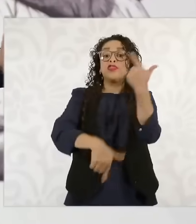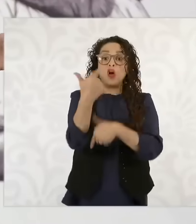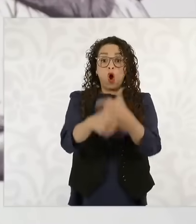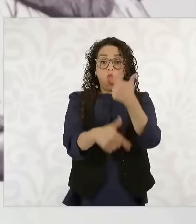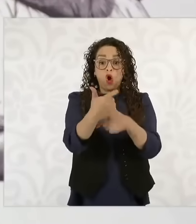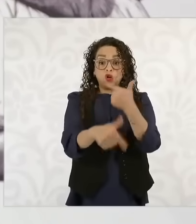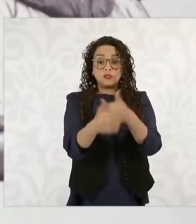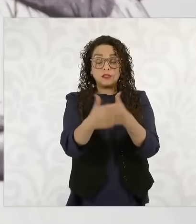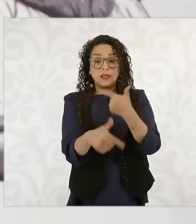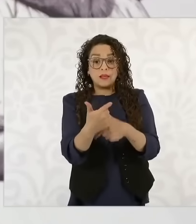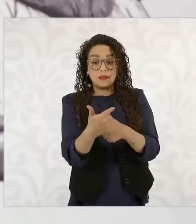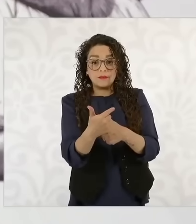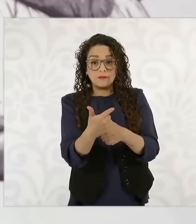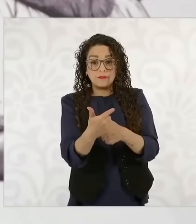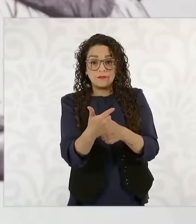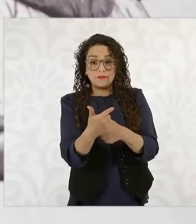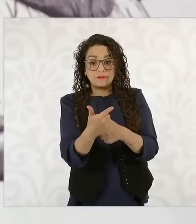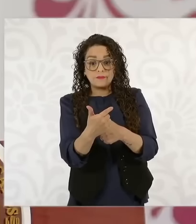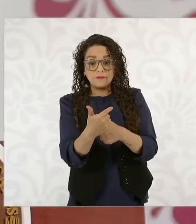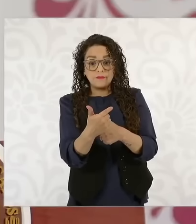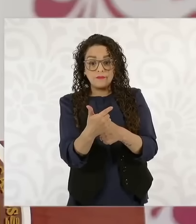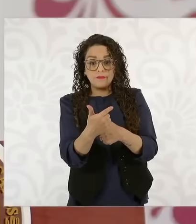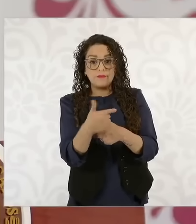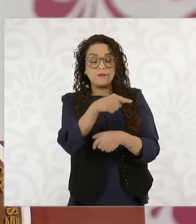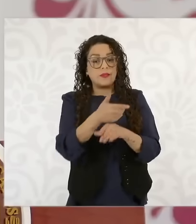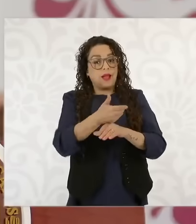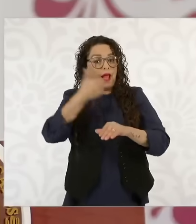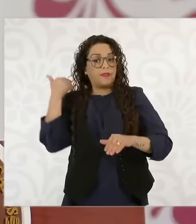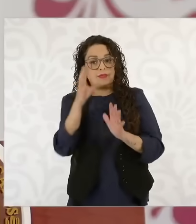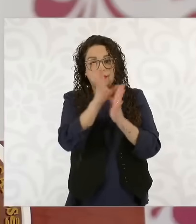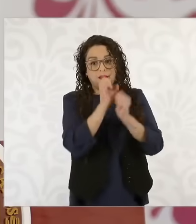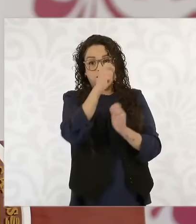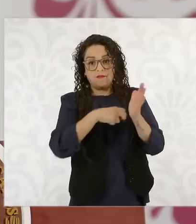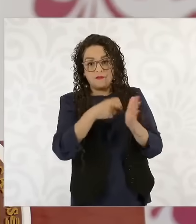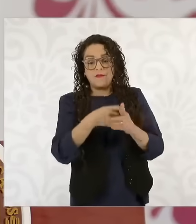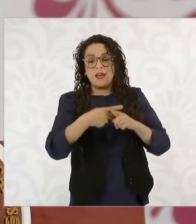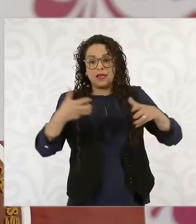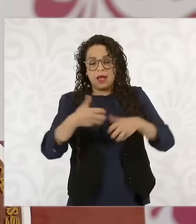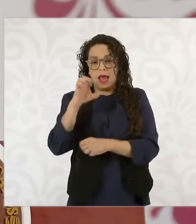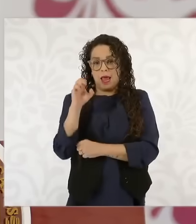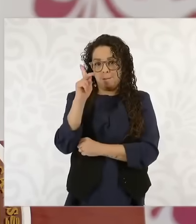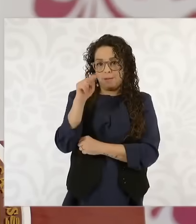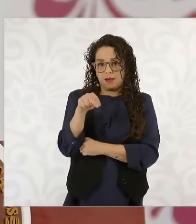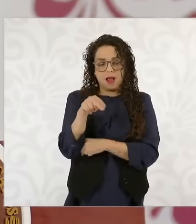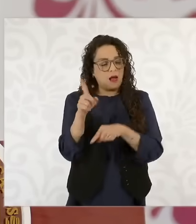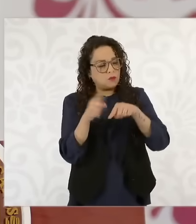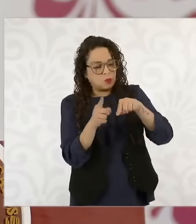la reforma energética de Peña Nieto y recuperan a Comisión Federal de Electricidad para el pueblo